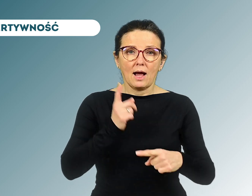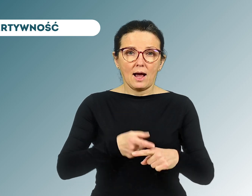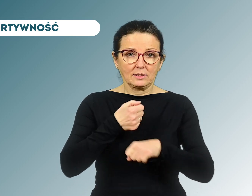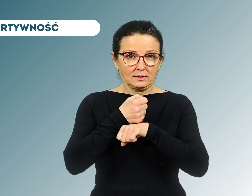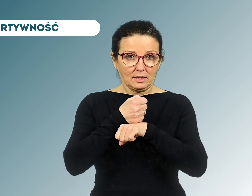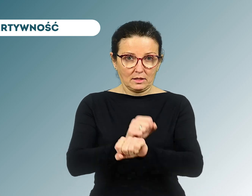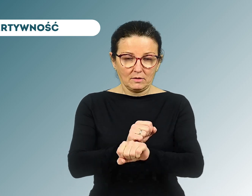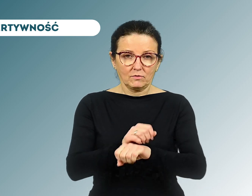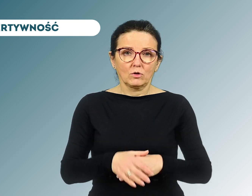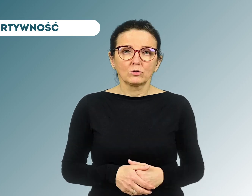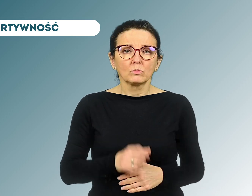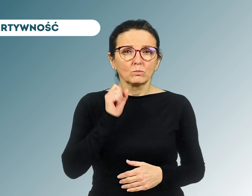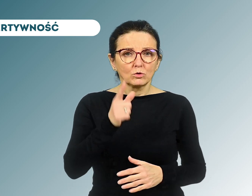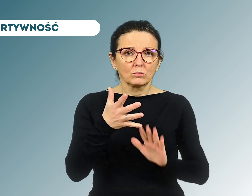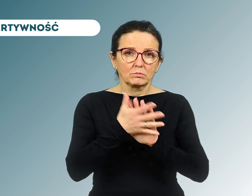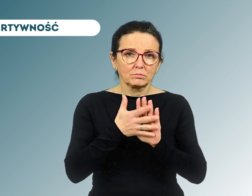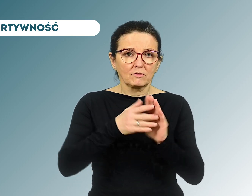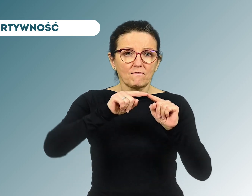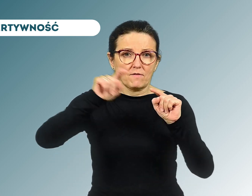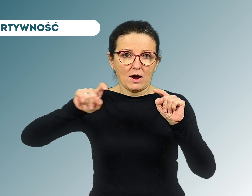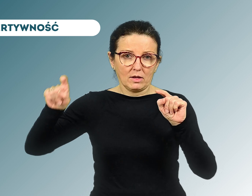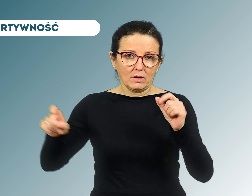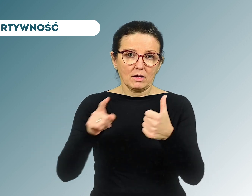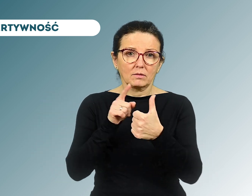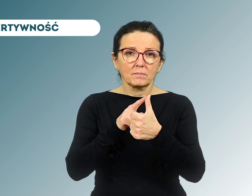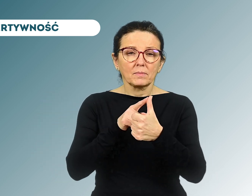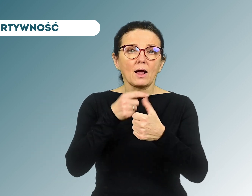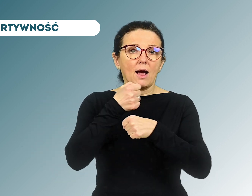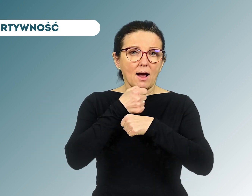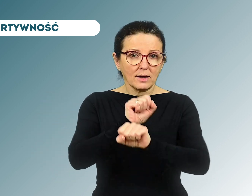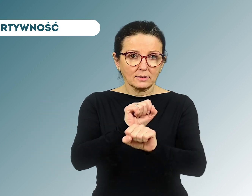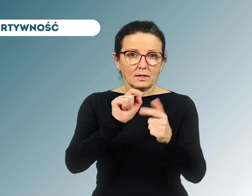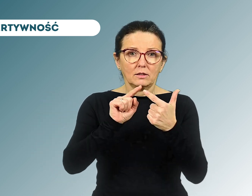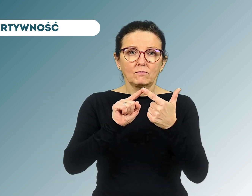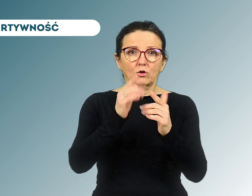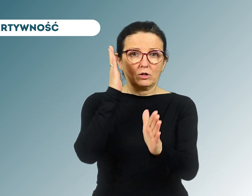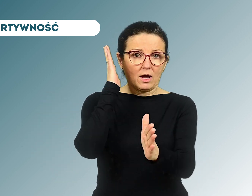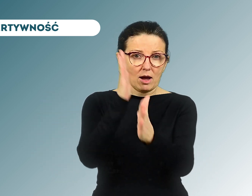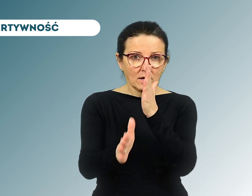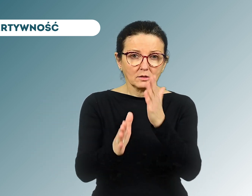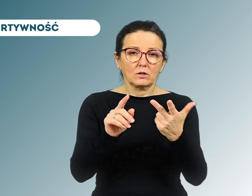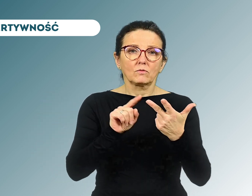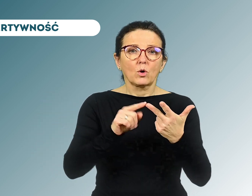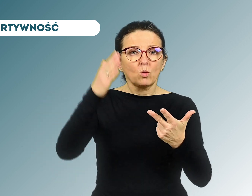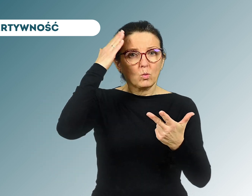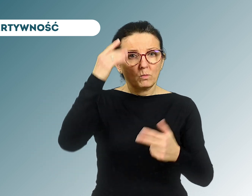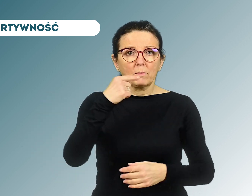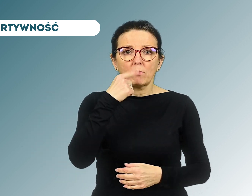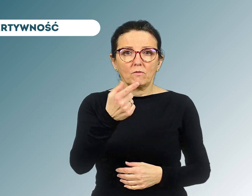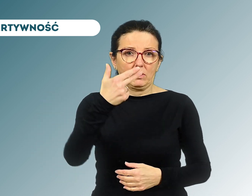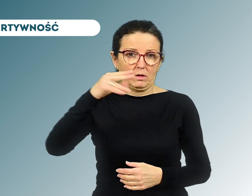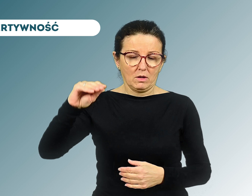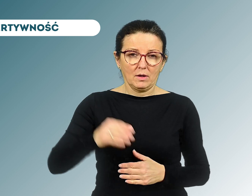Są różne warianty znaków oznaczające asertywność.